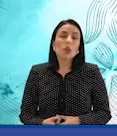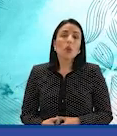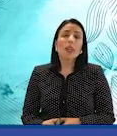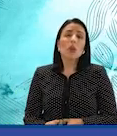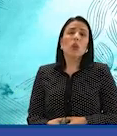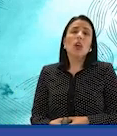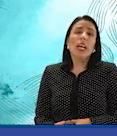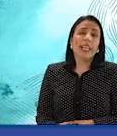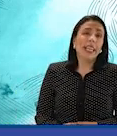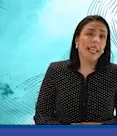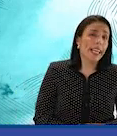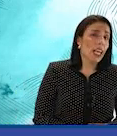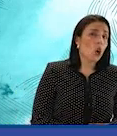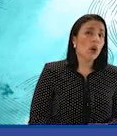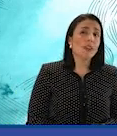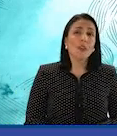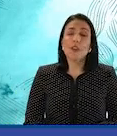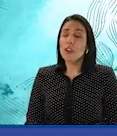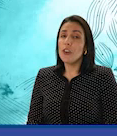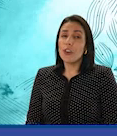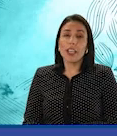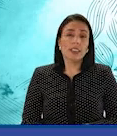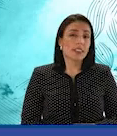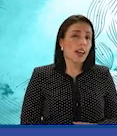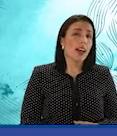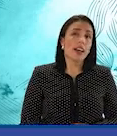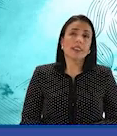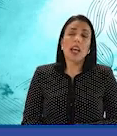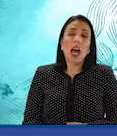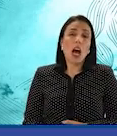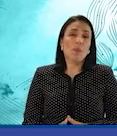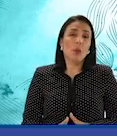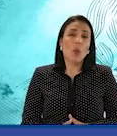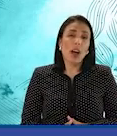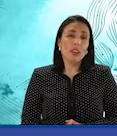Luego que el acuerdo no está aprobado.